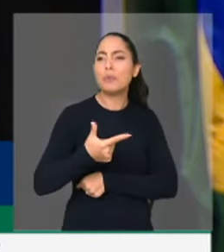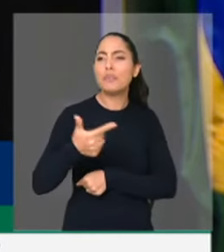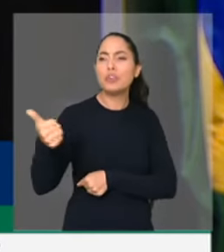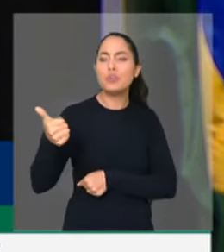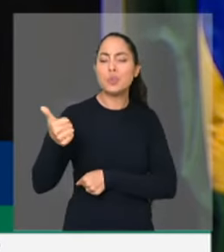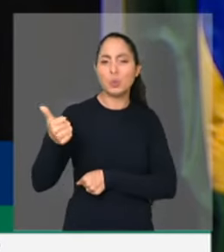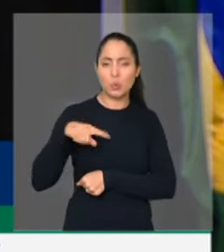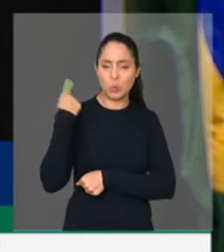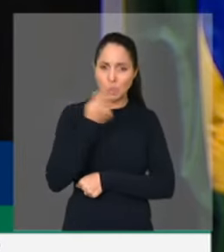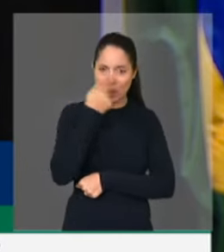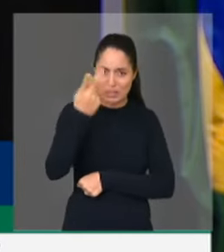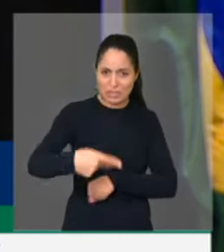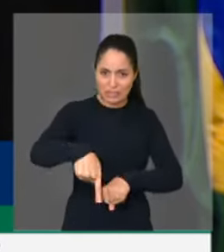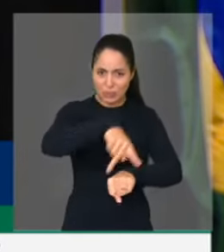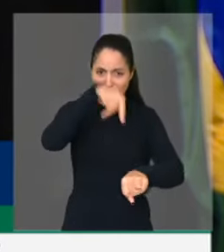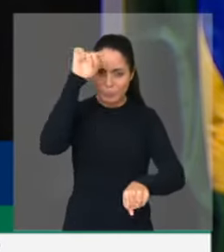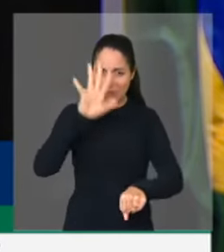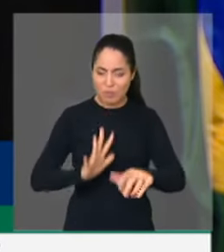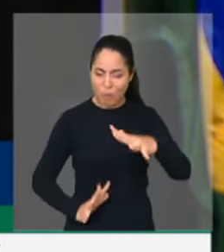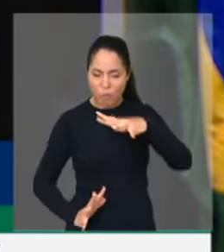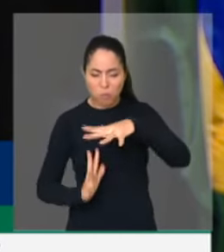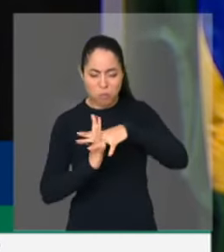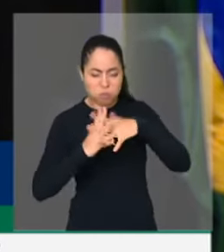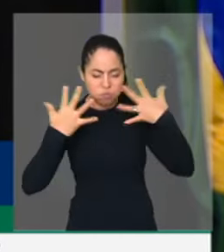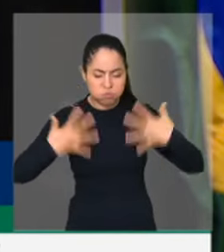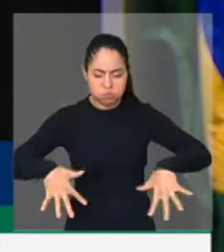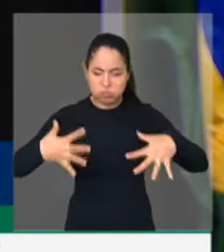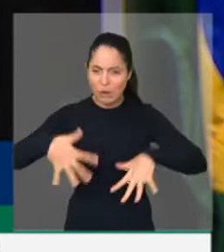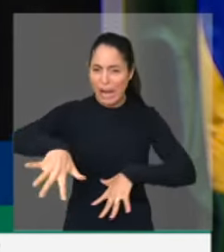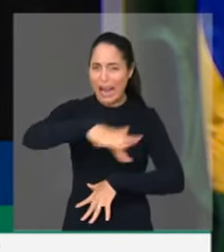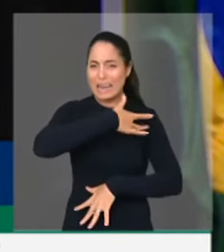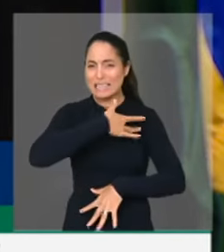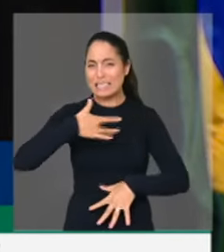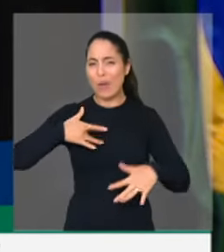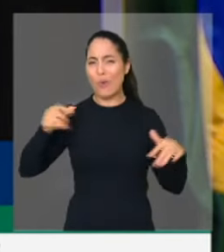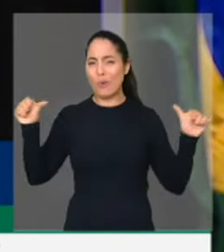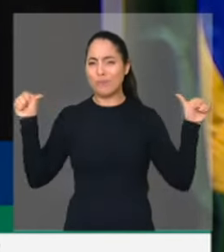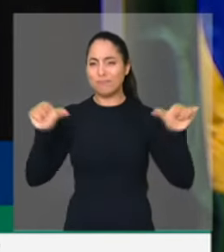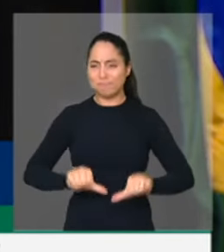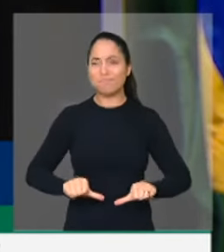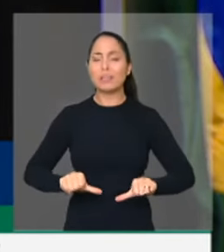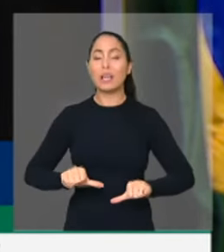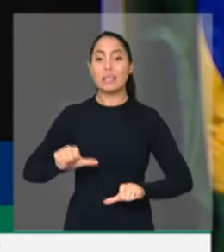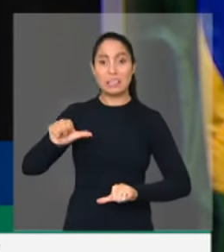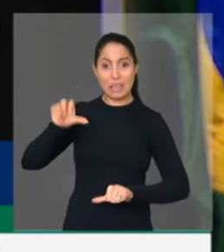SUA HISTÓRIA. FALTAM INSUMOS NOS HOSPITAIS E PACIENTES COM COVID-19 OU COM SUSPEITA DA DOENÇA MORREM.... NA FILA É